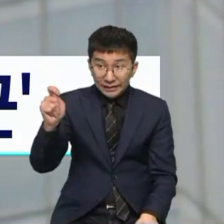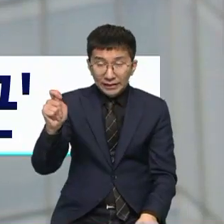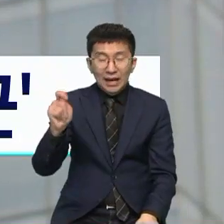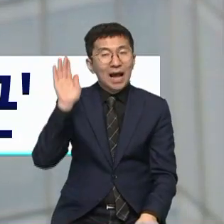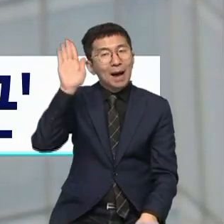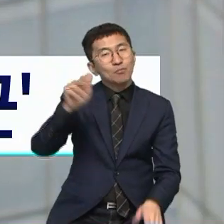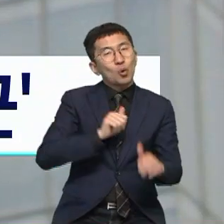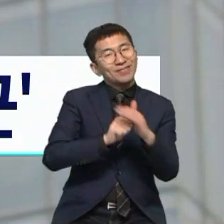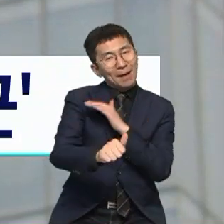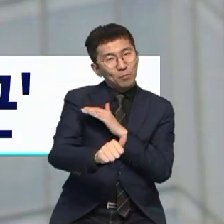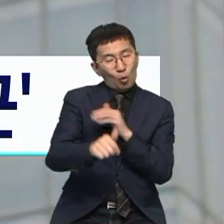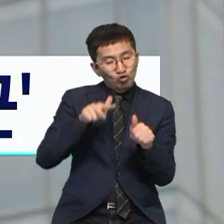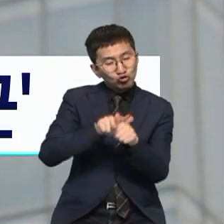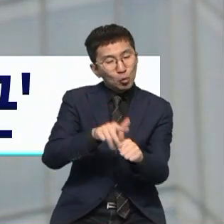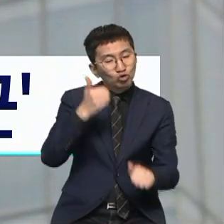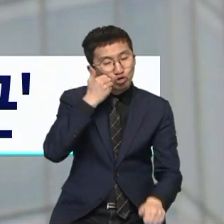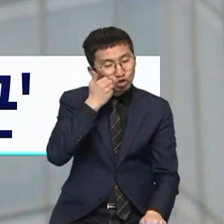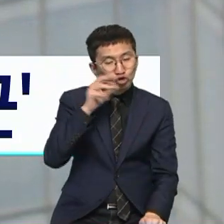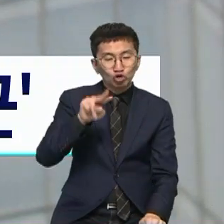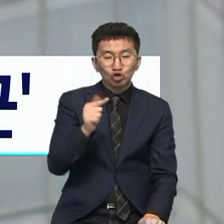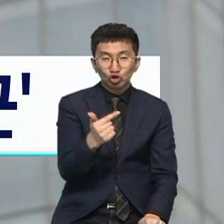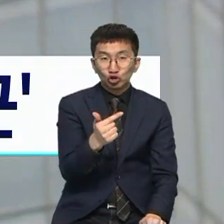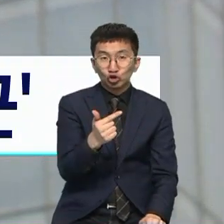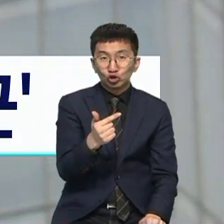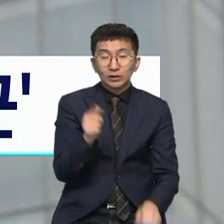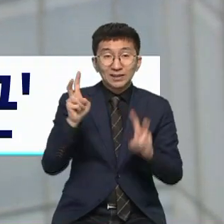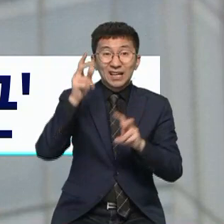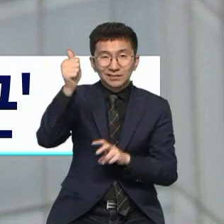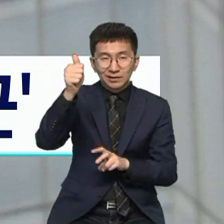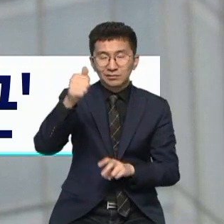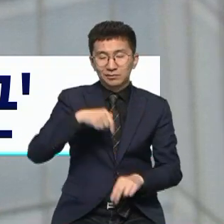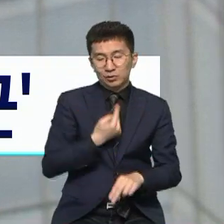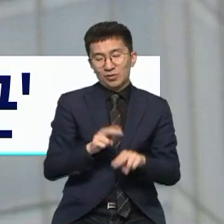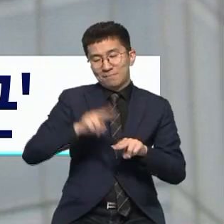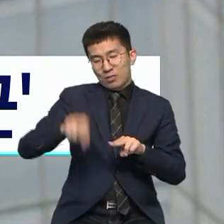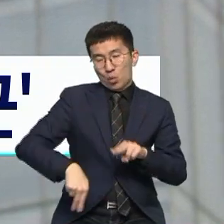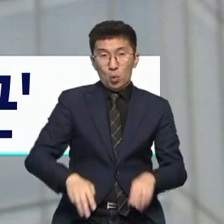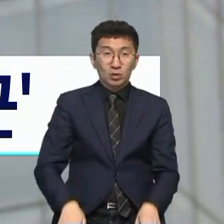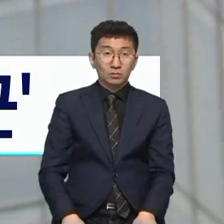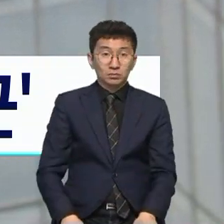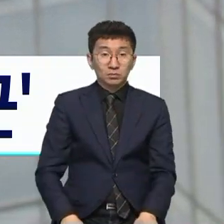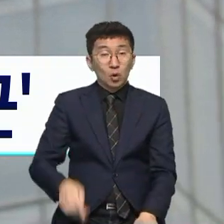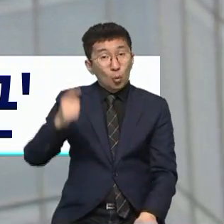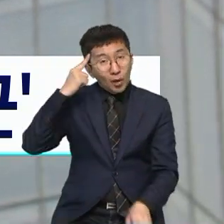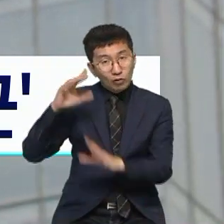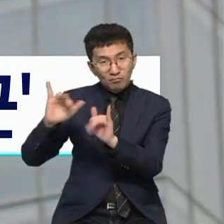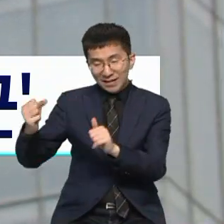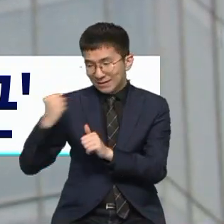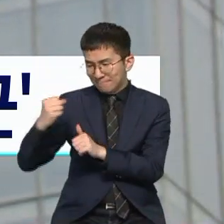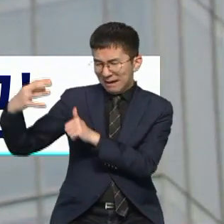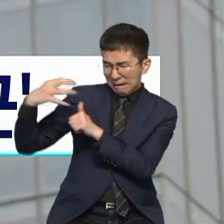KT의 차기 대표이사 후보였더 윤경림 사장이 자진 사퇴했습니다. 여권의 압박 속에 나온 결정인데 KT는 또